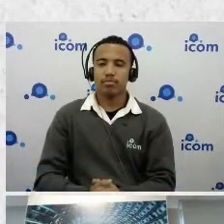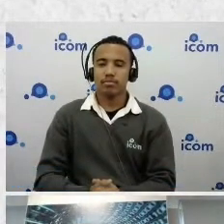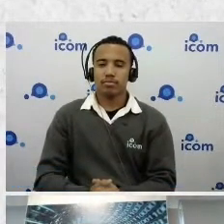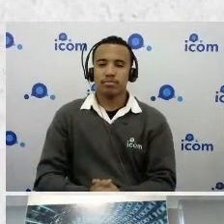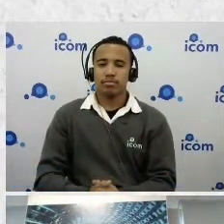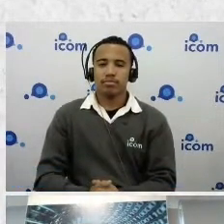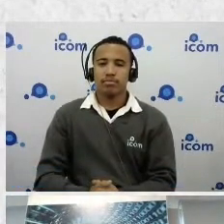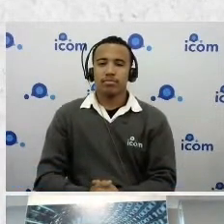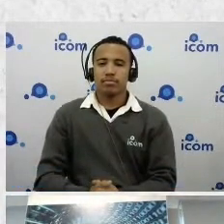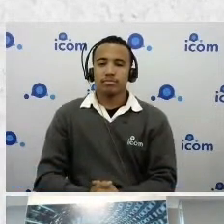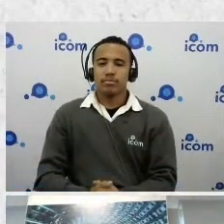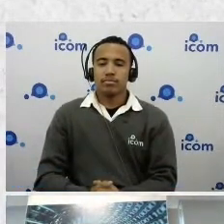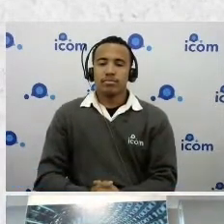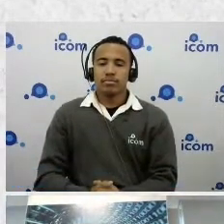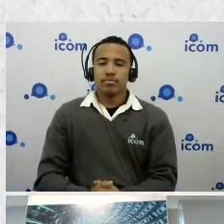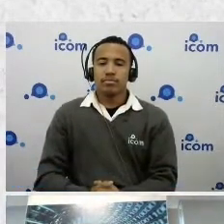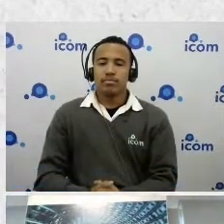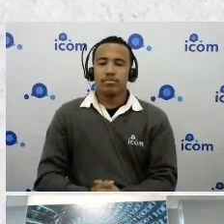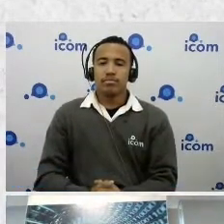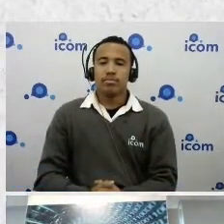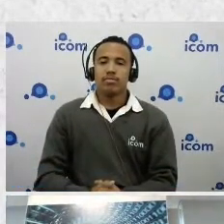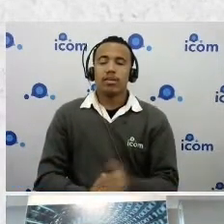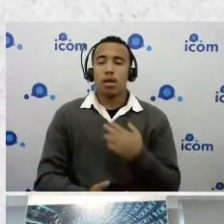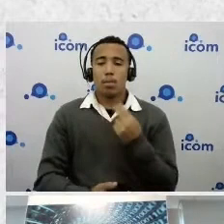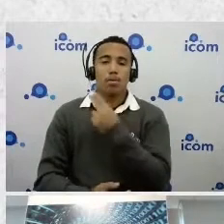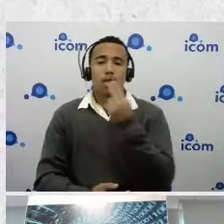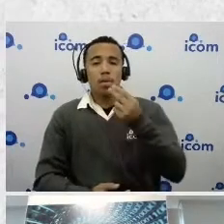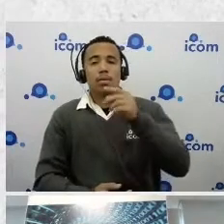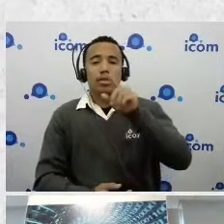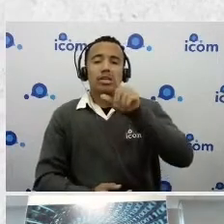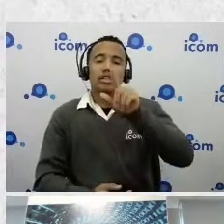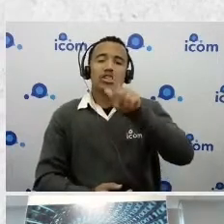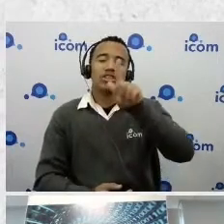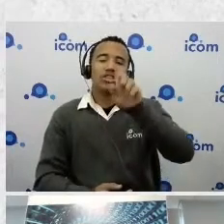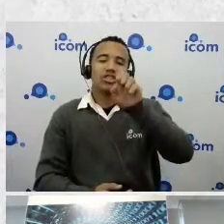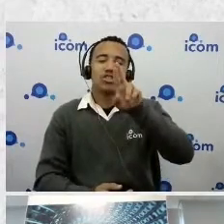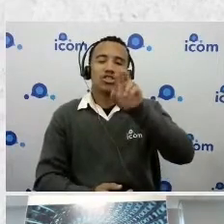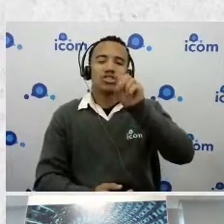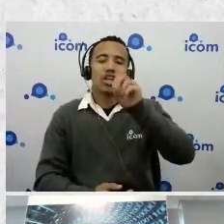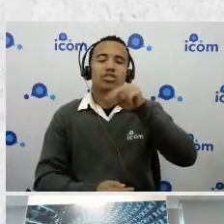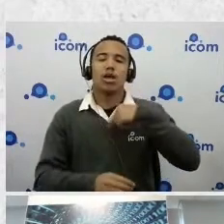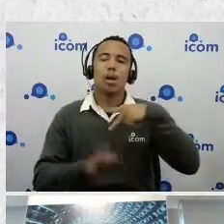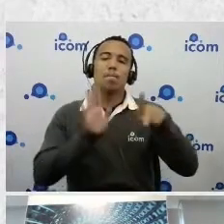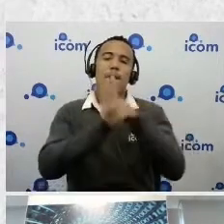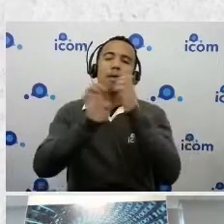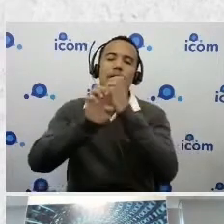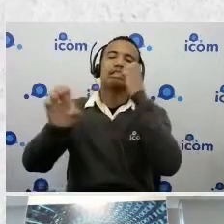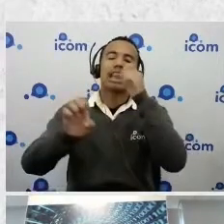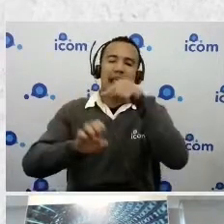Bom, chamo Gerson Júnior faço parte do time de engenharia de confiabilidade da